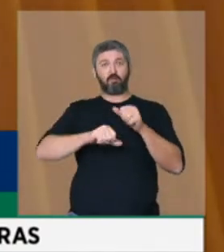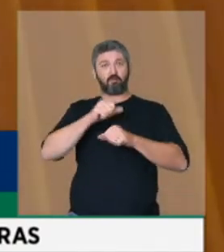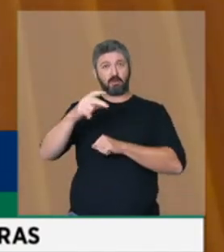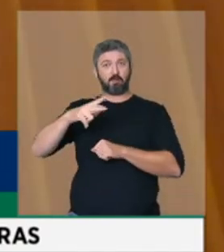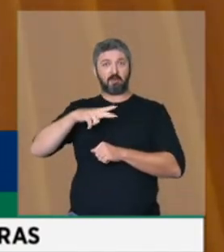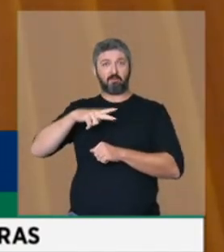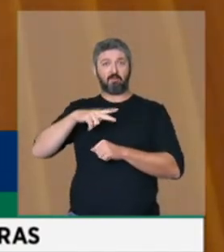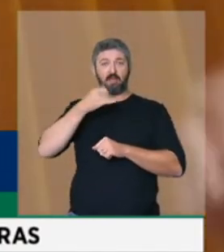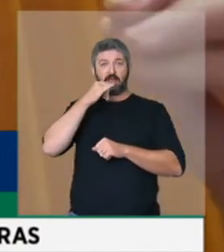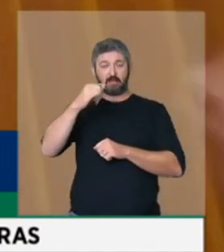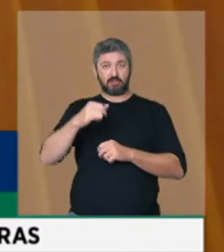A CHANTAGEM VAI IMPERAR E... E A ENERGIA ELÉTRICA VAI SUBIR